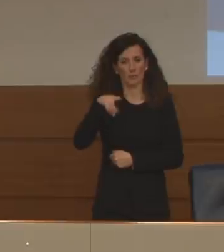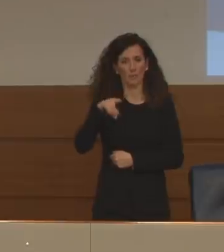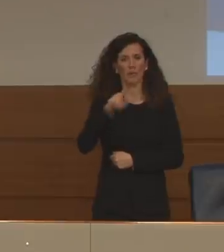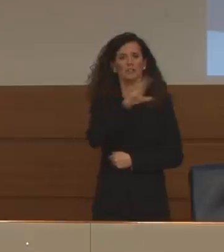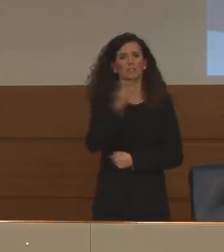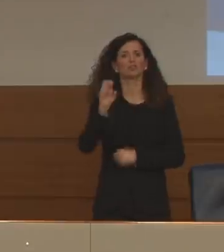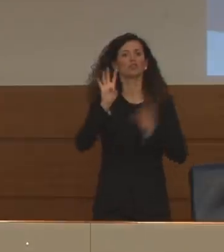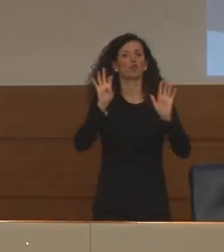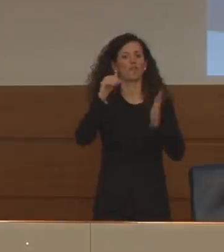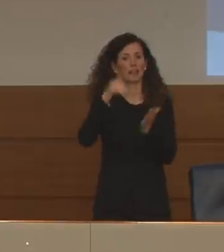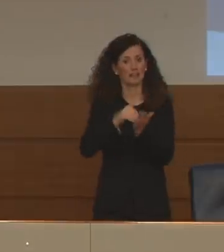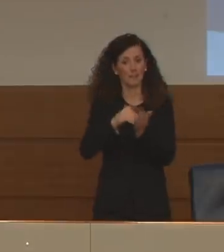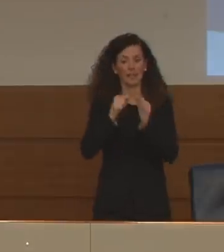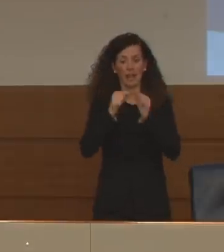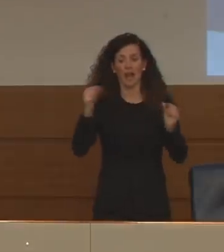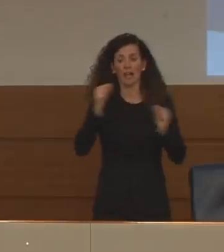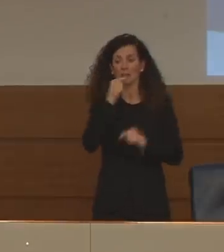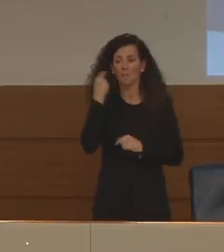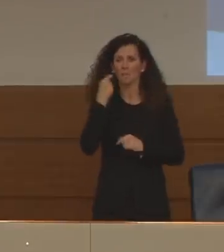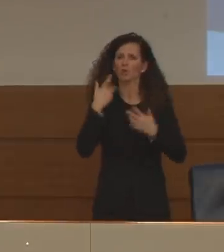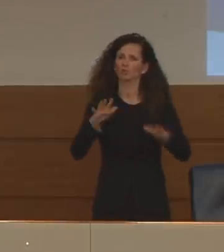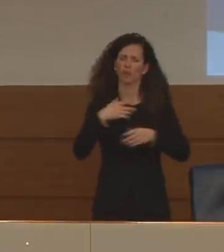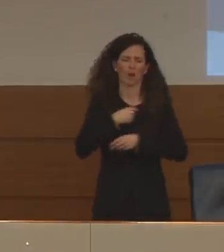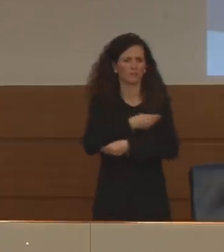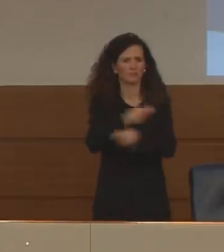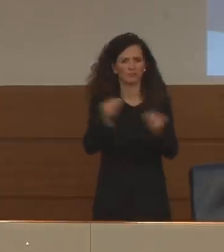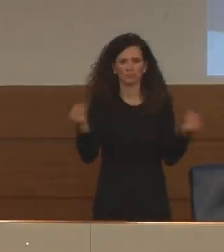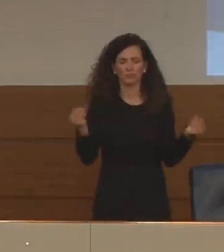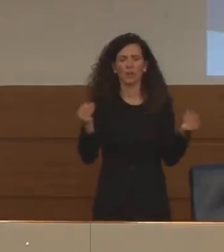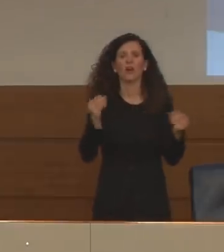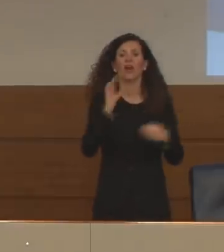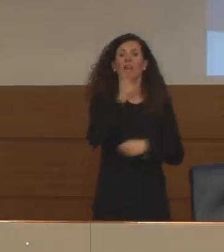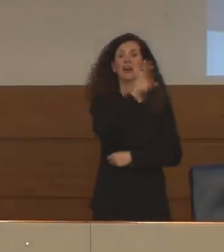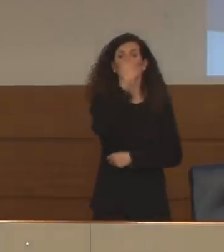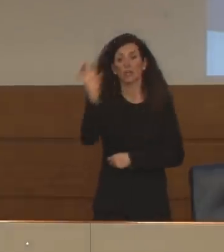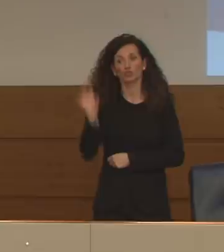che sono in distribuzione e quindi tutte le regioni avranno a disposizione i